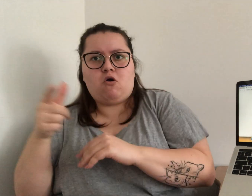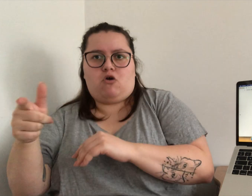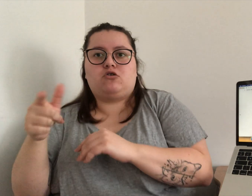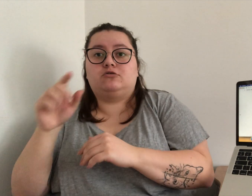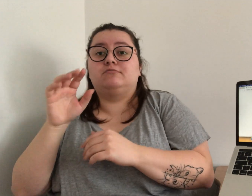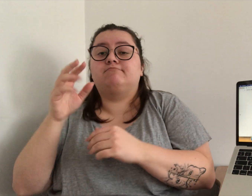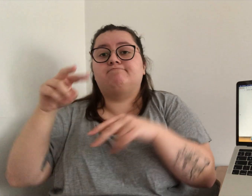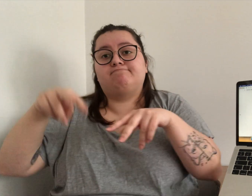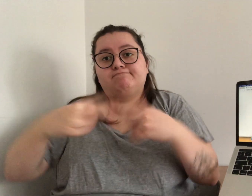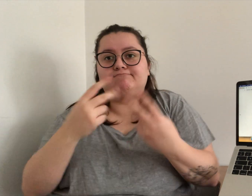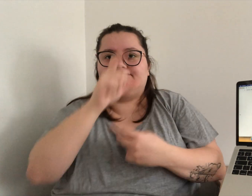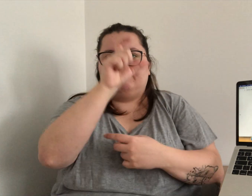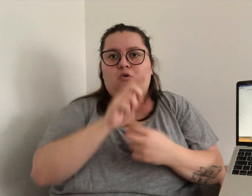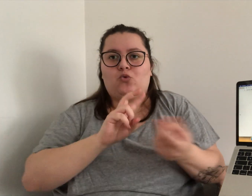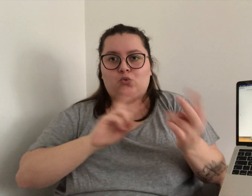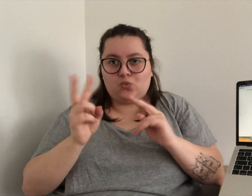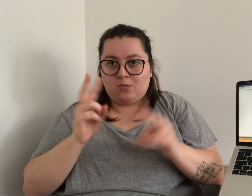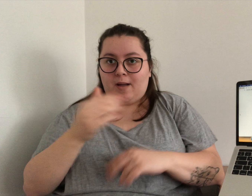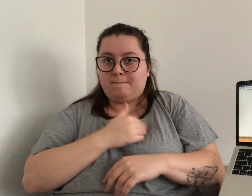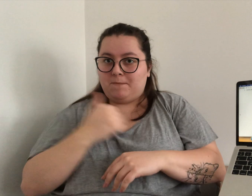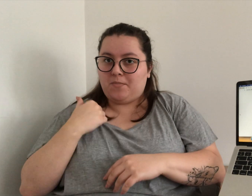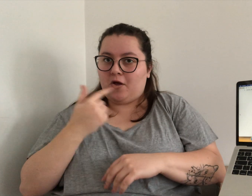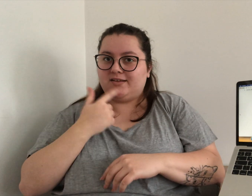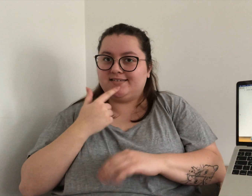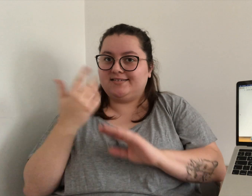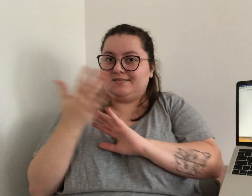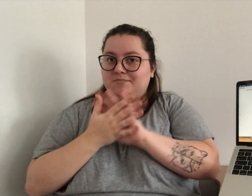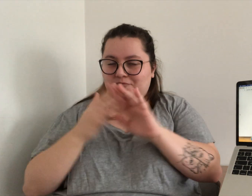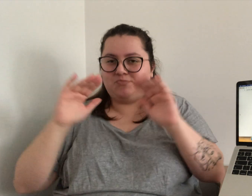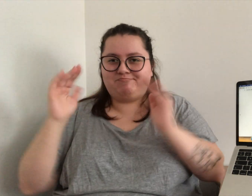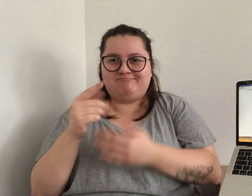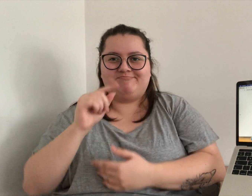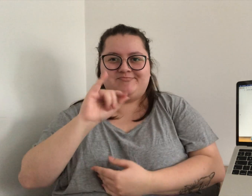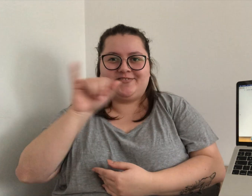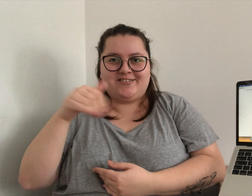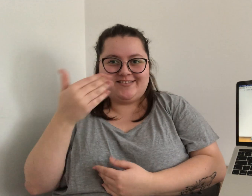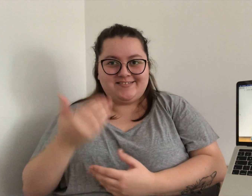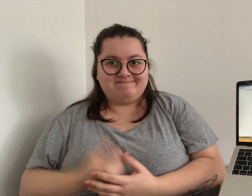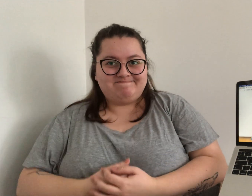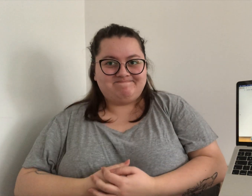zawsze można połączyć się z tłumaczem polskiego języka migowego.